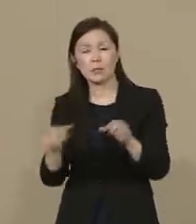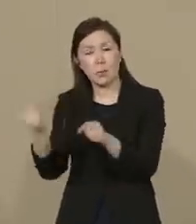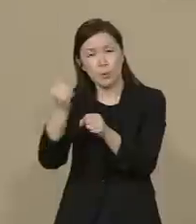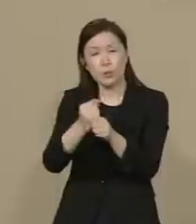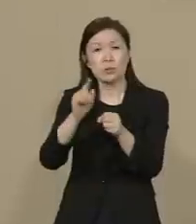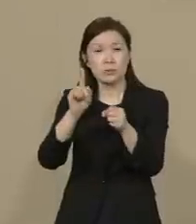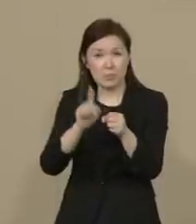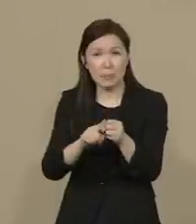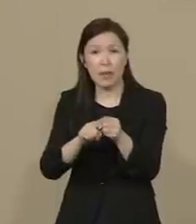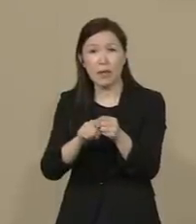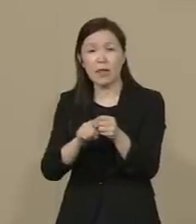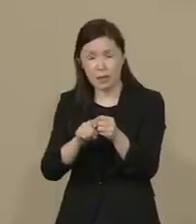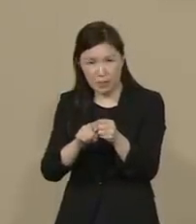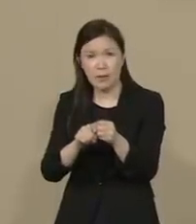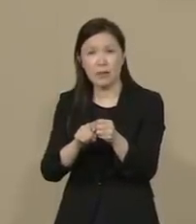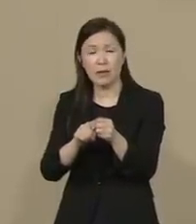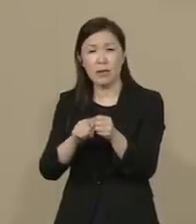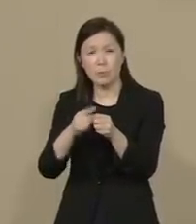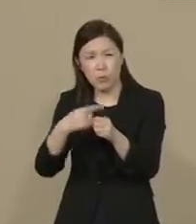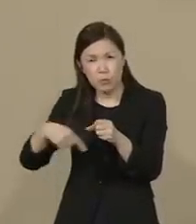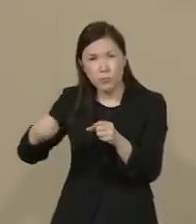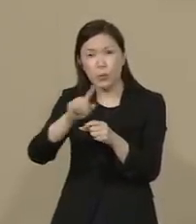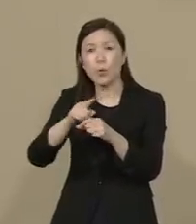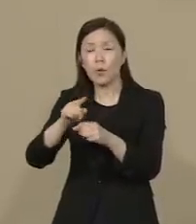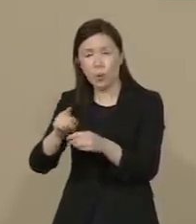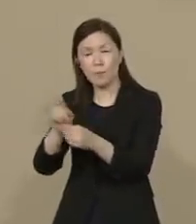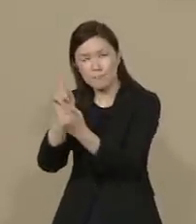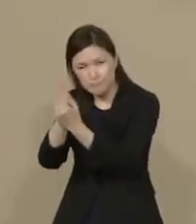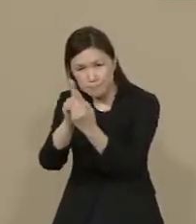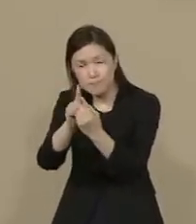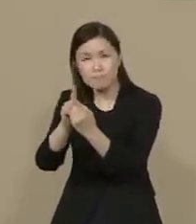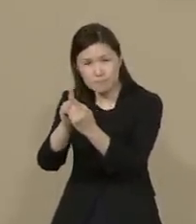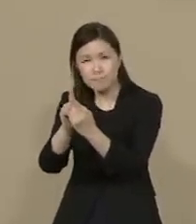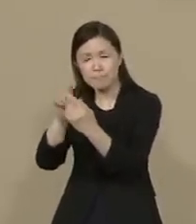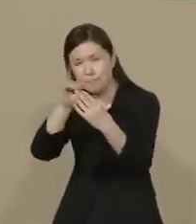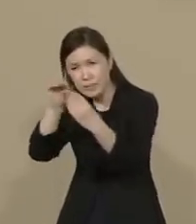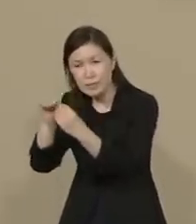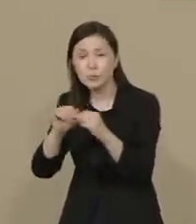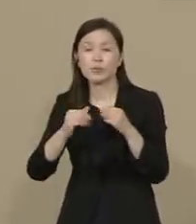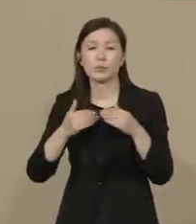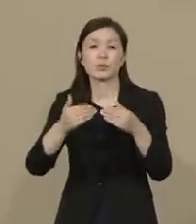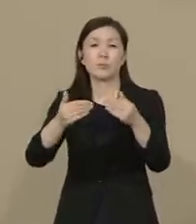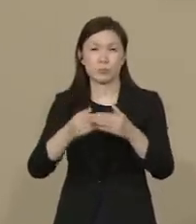これまで以上に被災者に 寄り添ってまいります